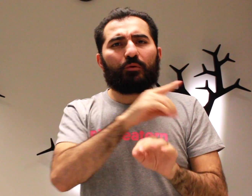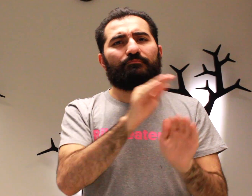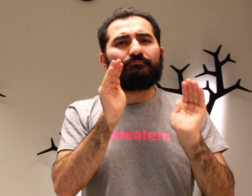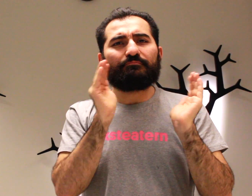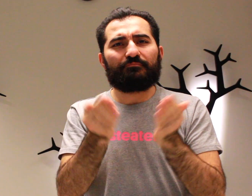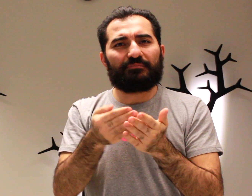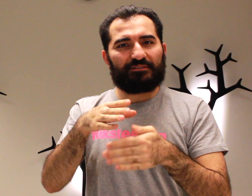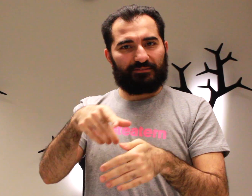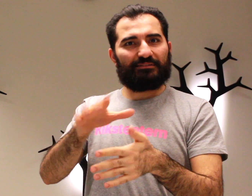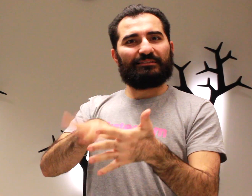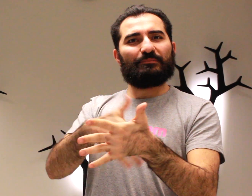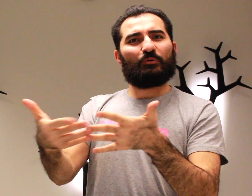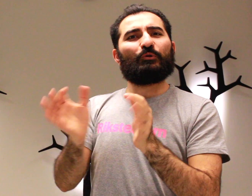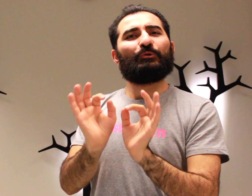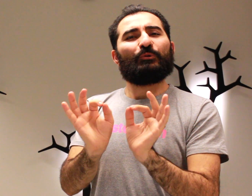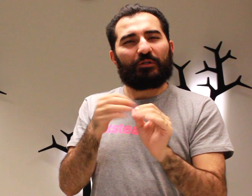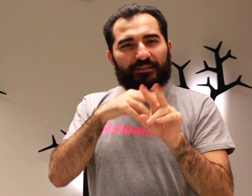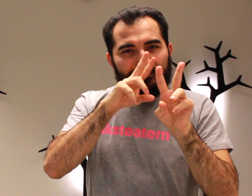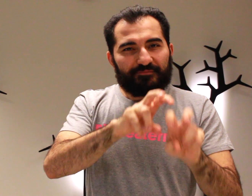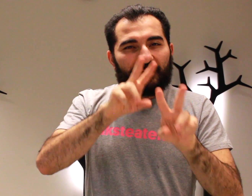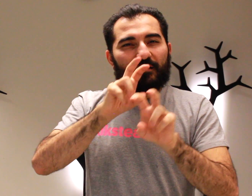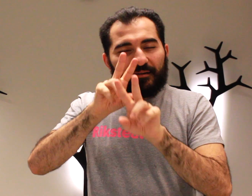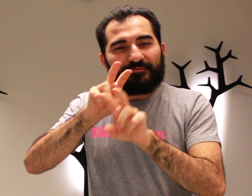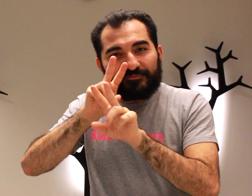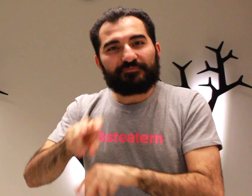Jag har då tittat på hur översättningen bevarat teckenspråkets grund och form.